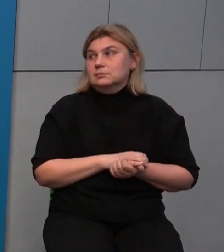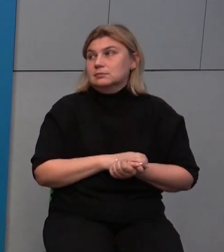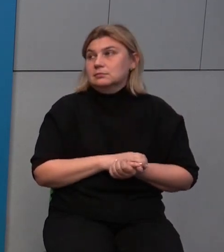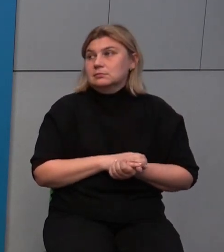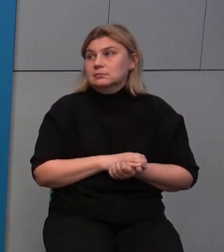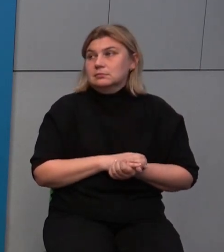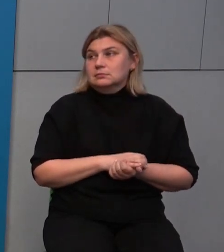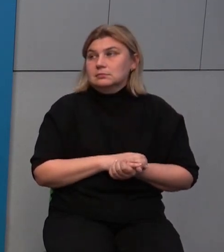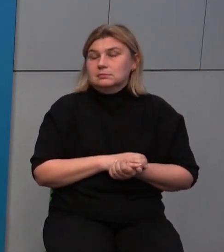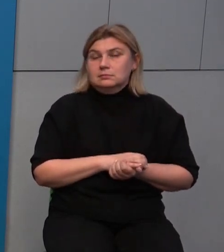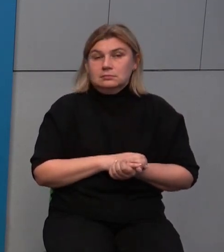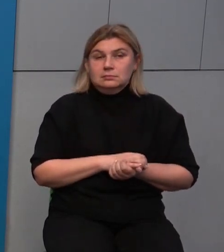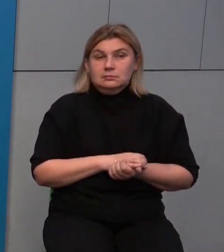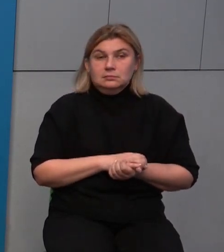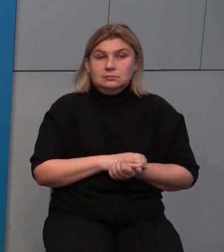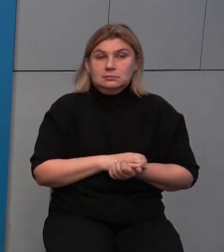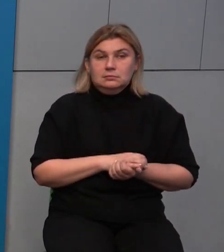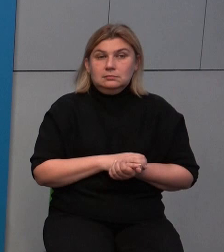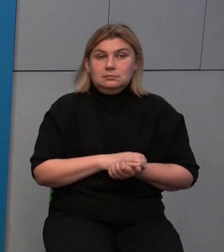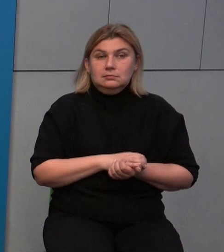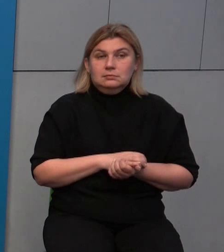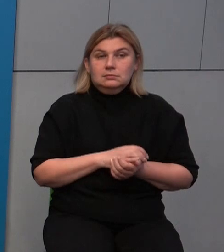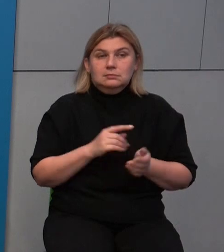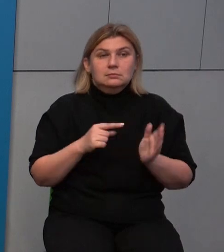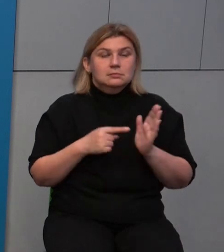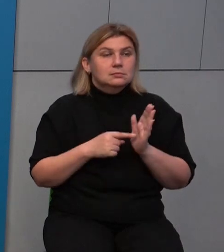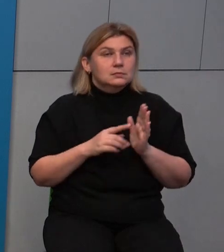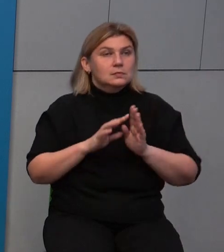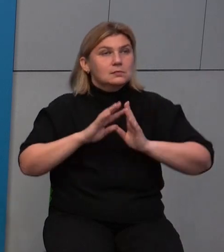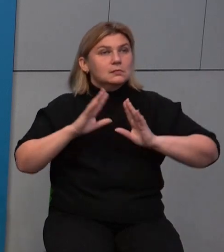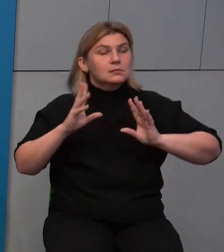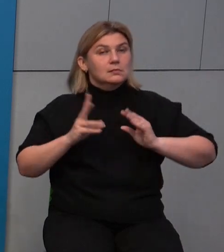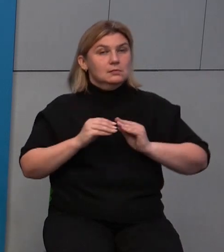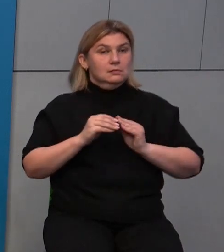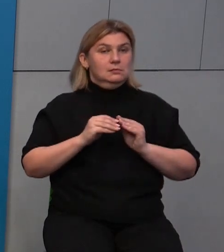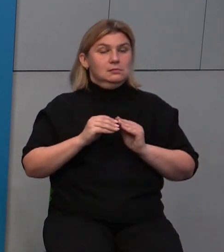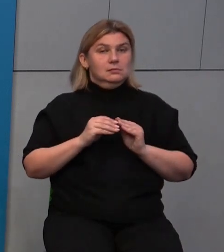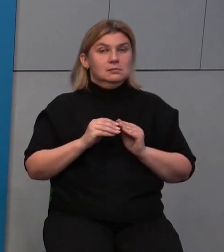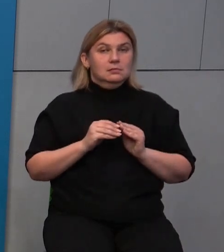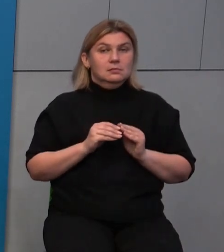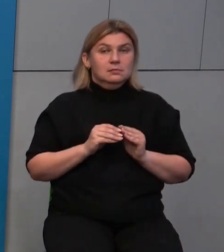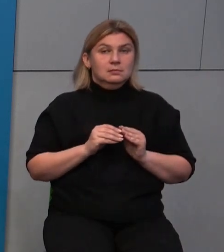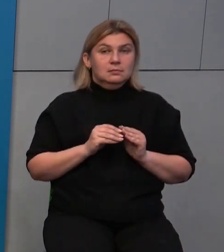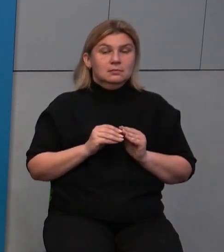i to wszystko jest takie, no nie wiem, potworne.